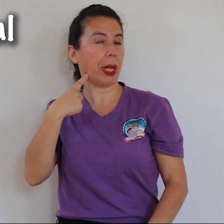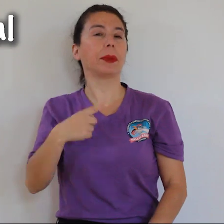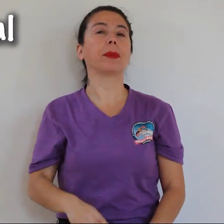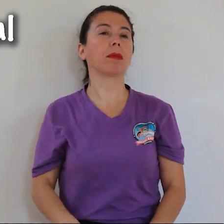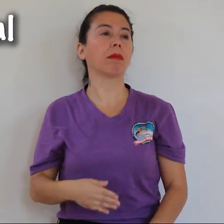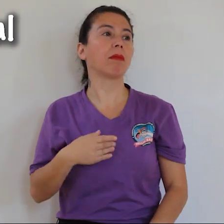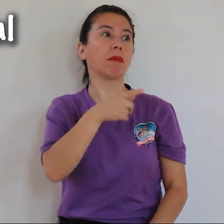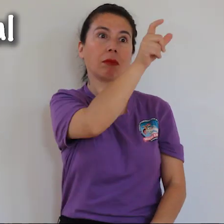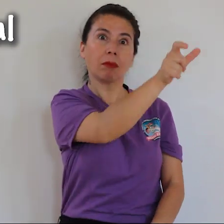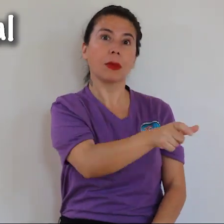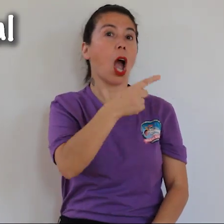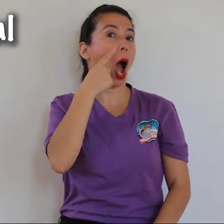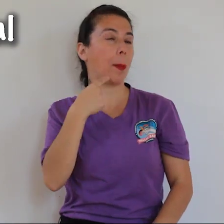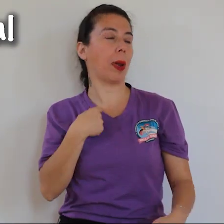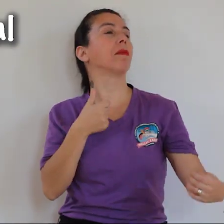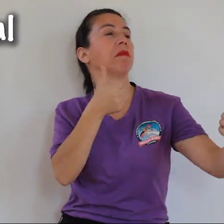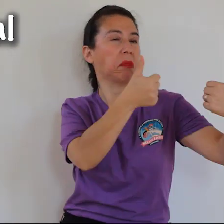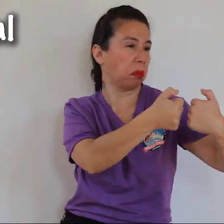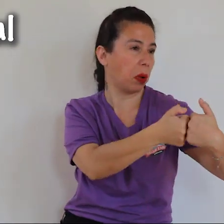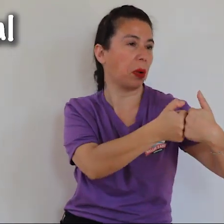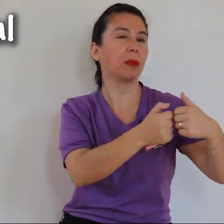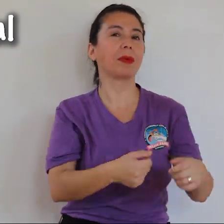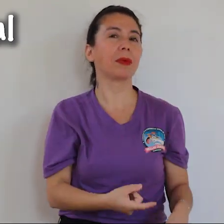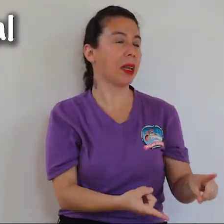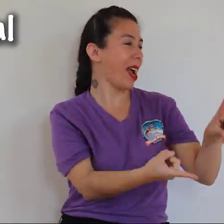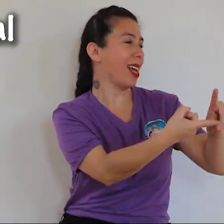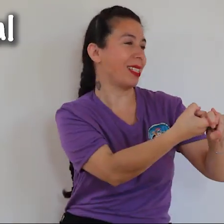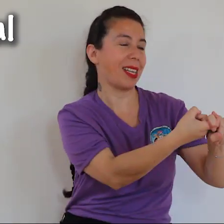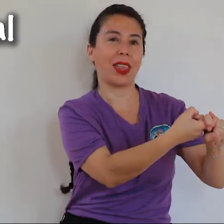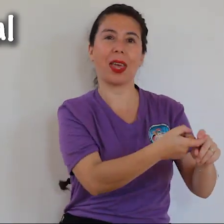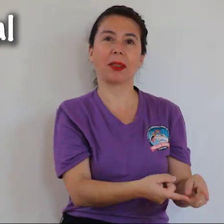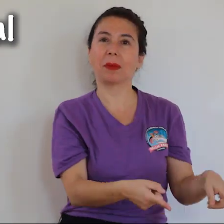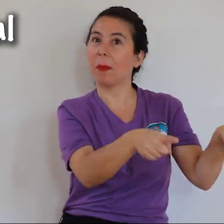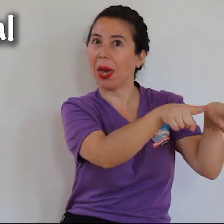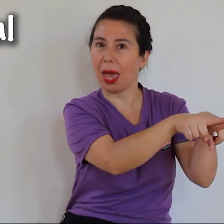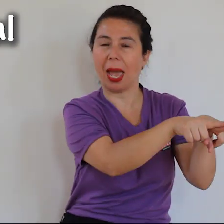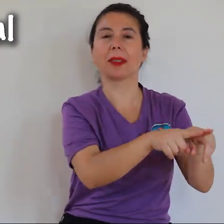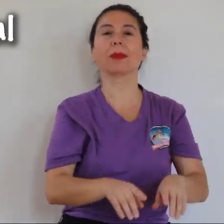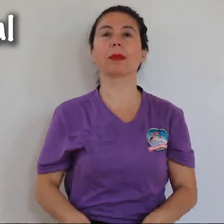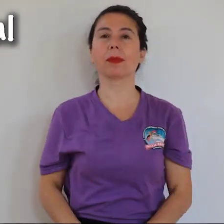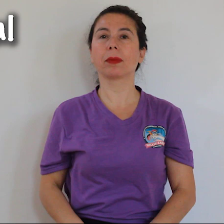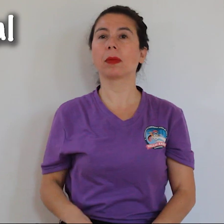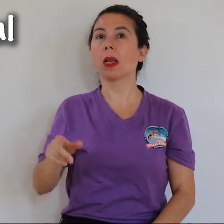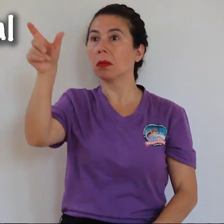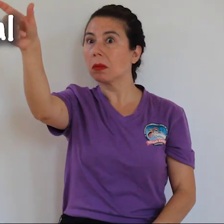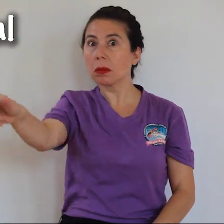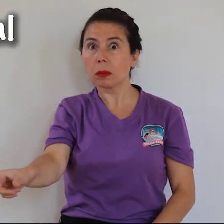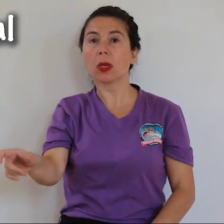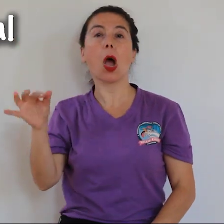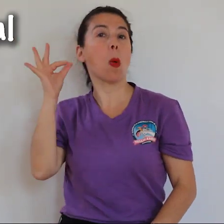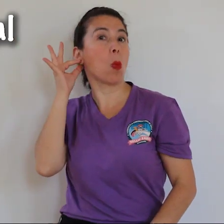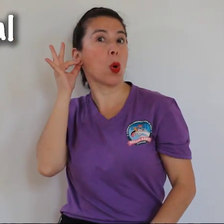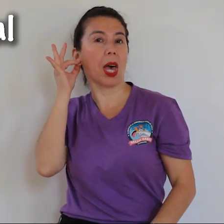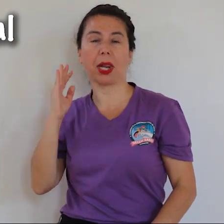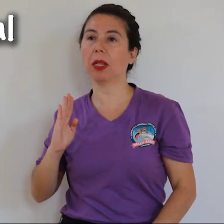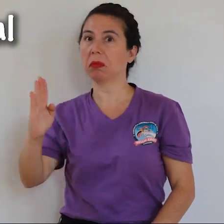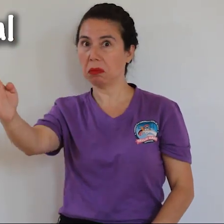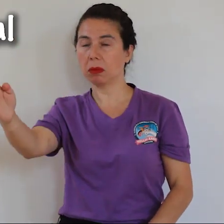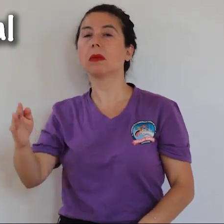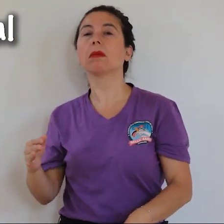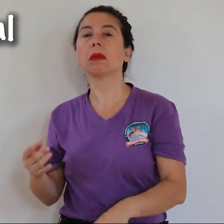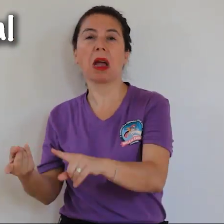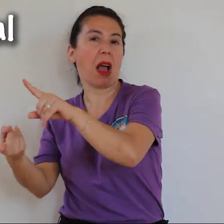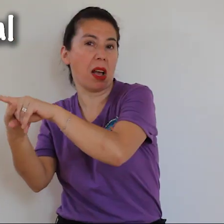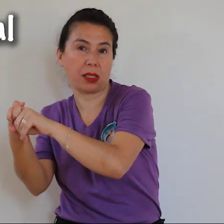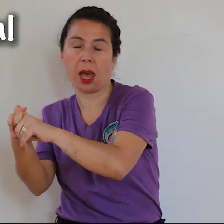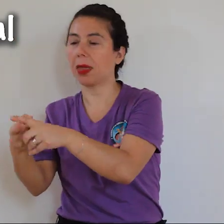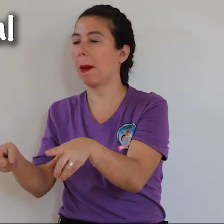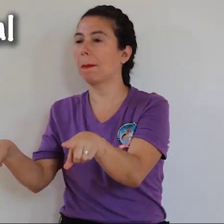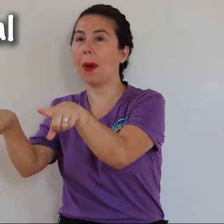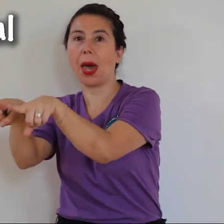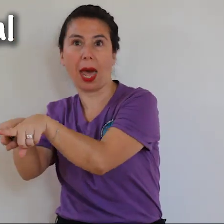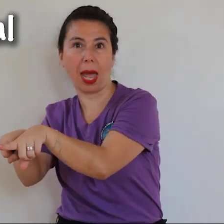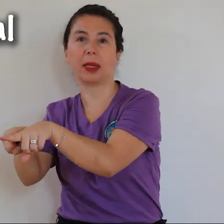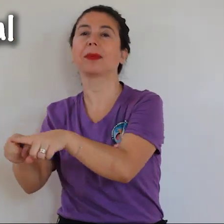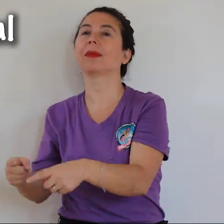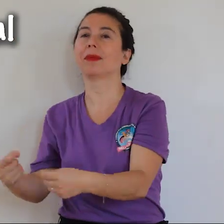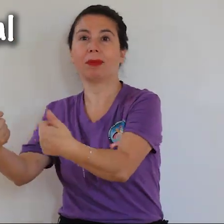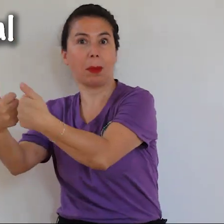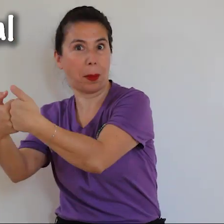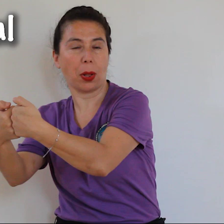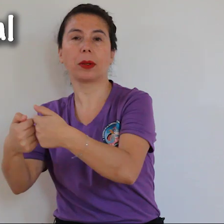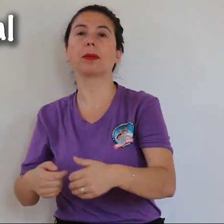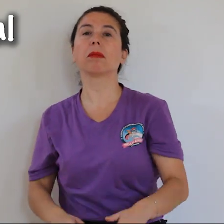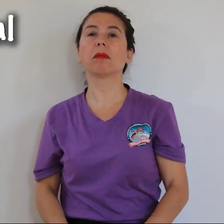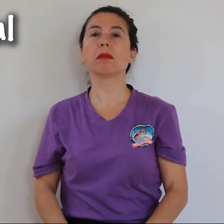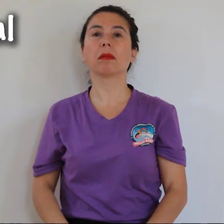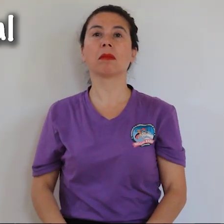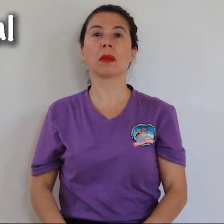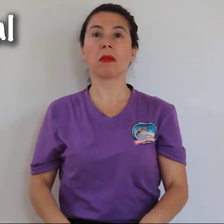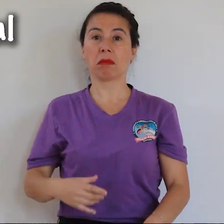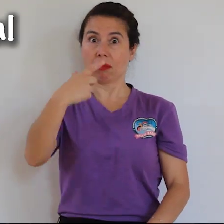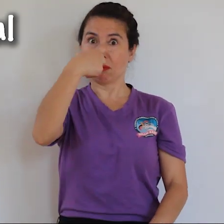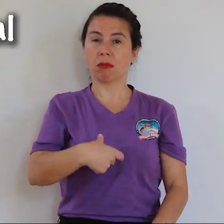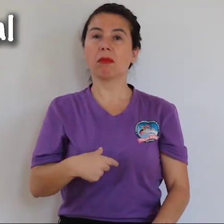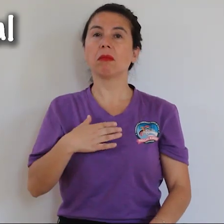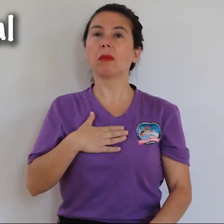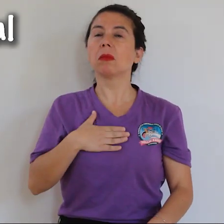Una hombre que puede estar pololeando, casado o tener relaciones sexuales con una mujer o un hombre.